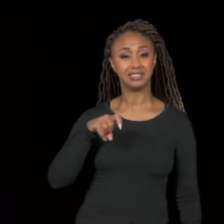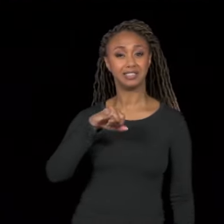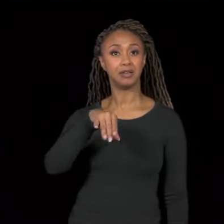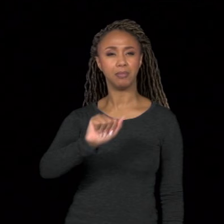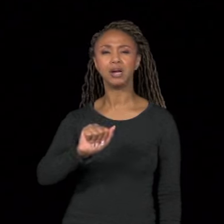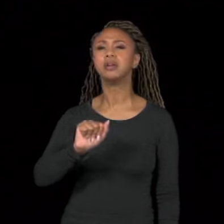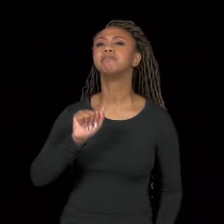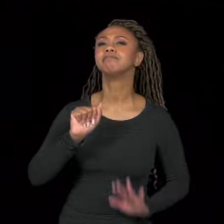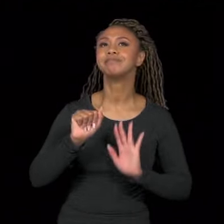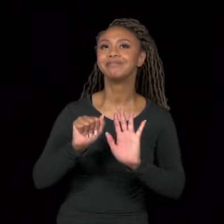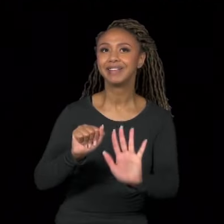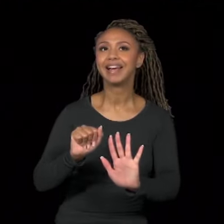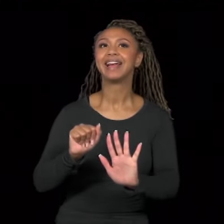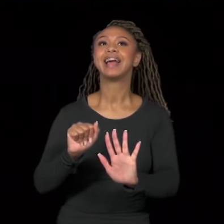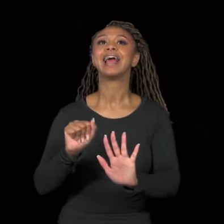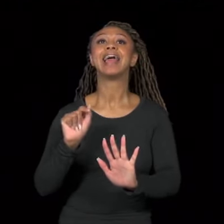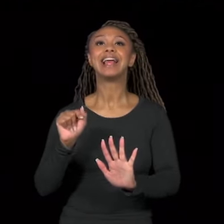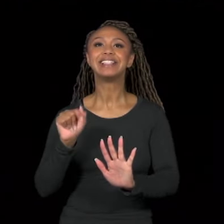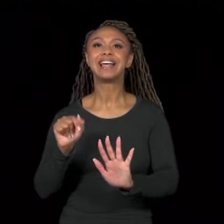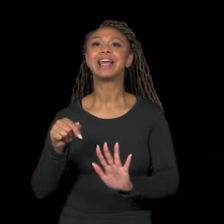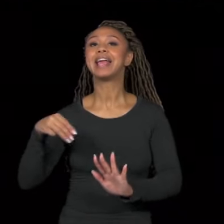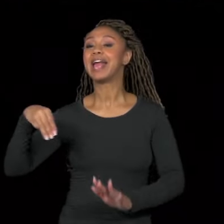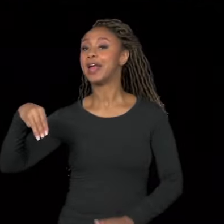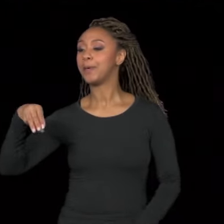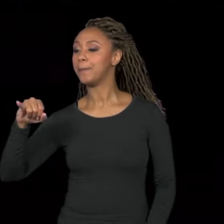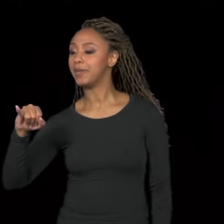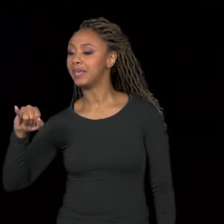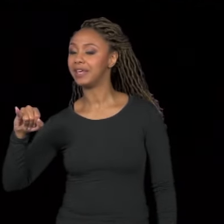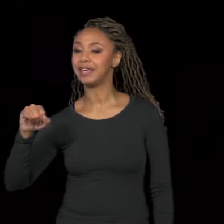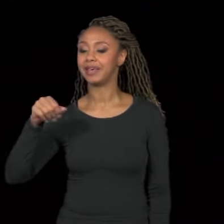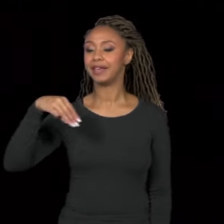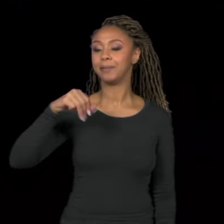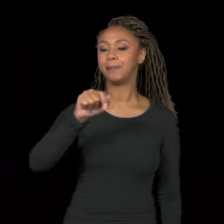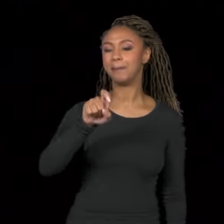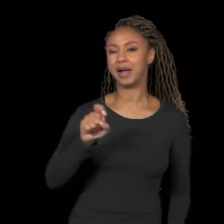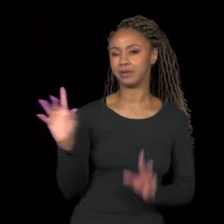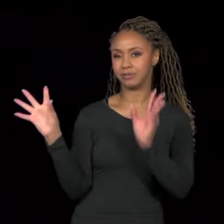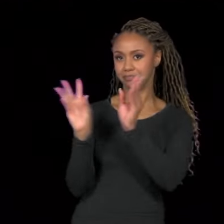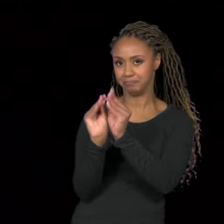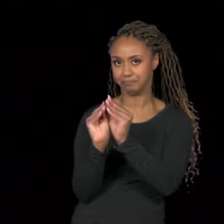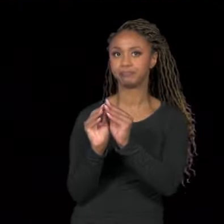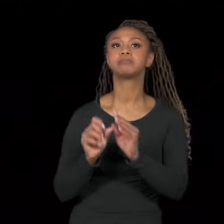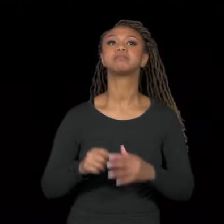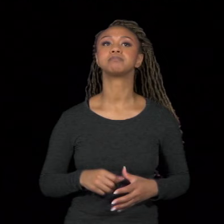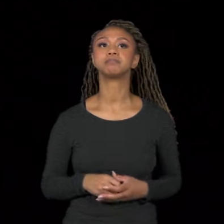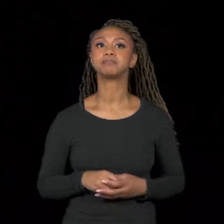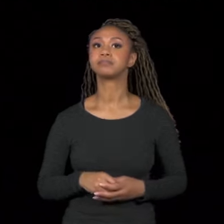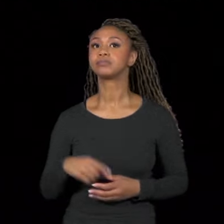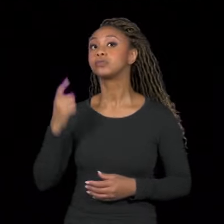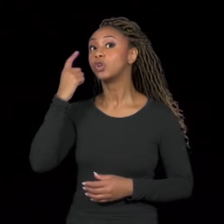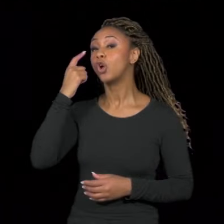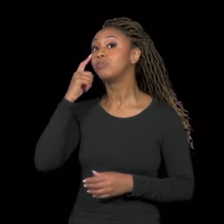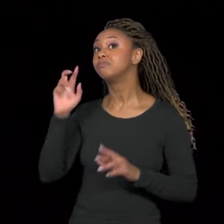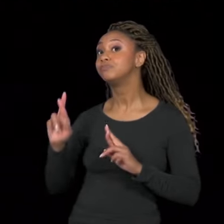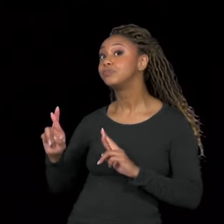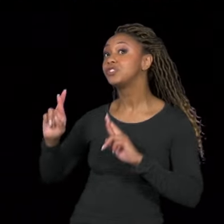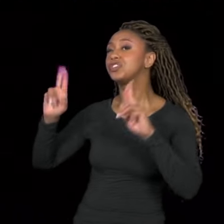UM POUCO DIFERENTE DO QUE A GENTE ESTAVA VENDO ATÉ AGORA. PERCEBAM QUE ATÉ O DESENHO, NÉ? VOCÊS VÃO ENCONTRAR AQUI, Ó, UMA NOTAÇÃO DIFERENTE.